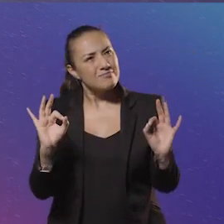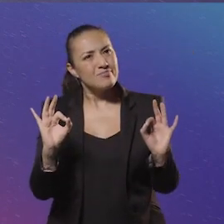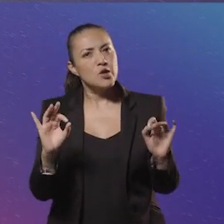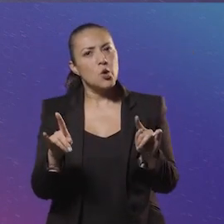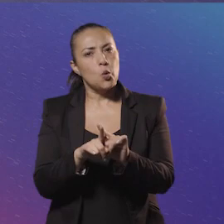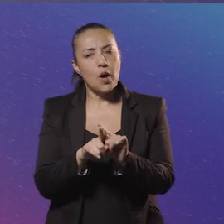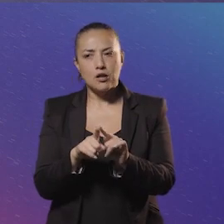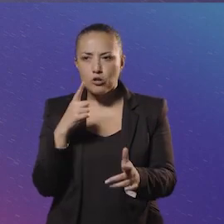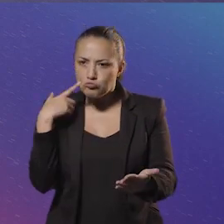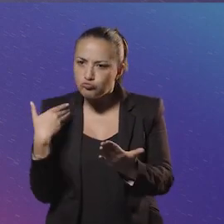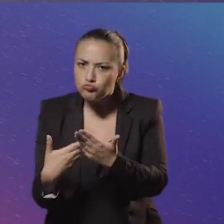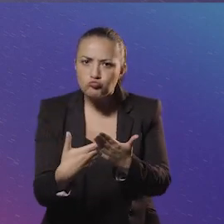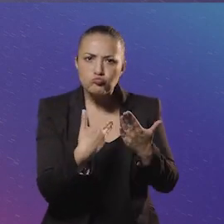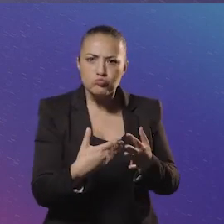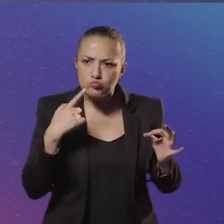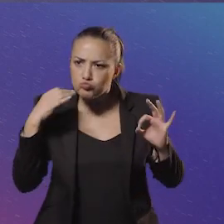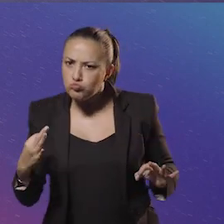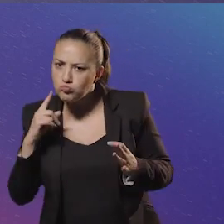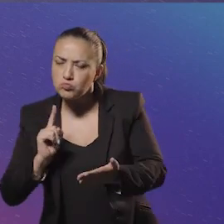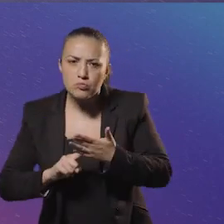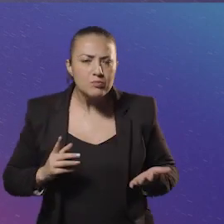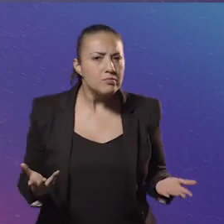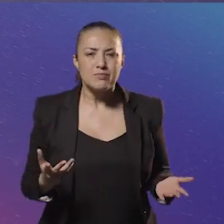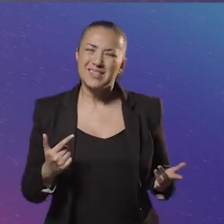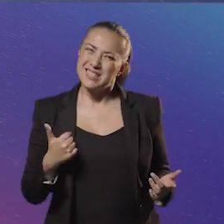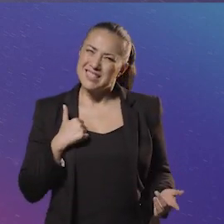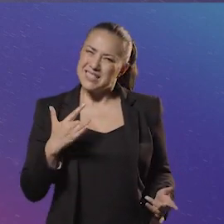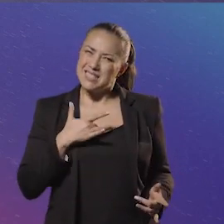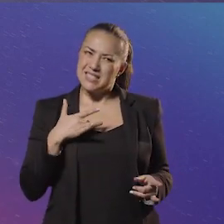como tan confrontativo, siento yo.